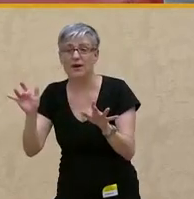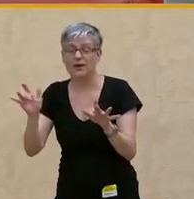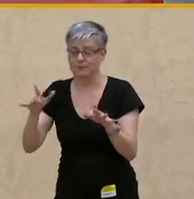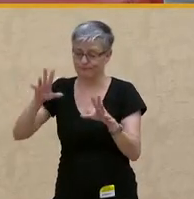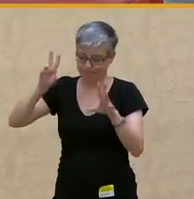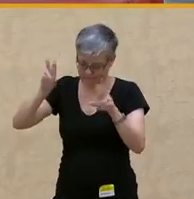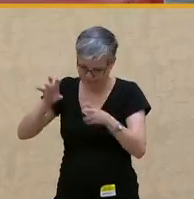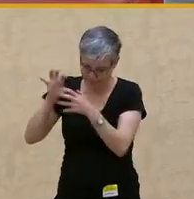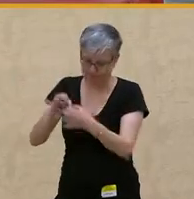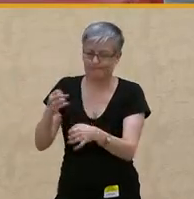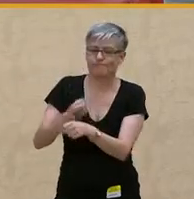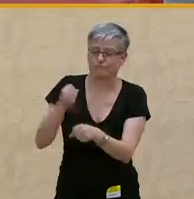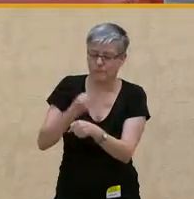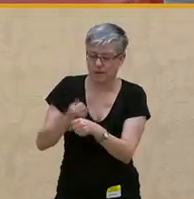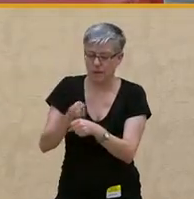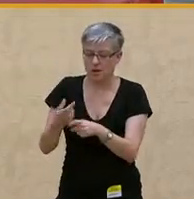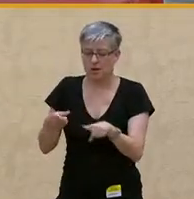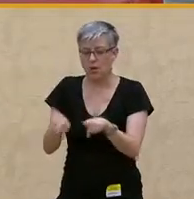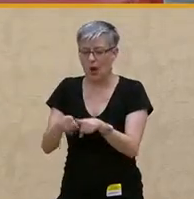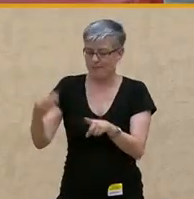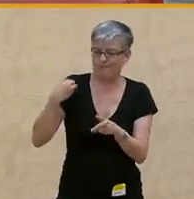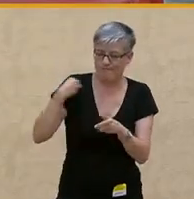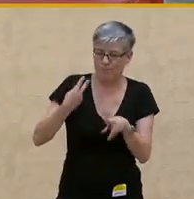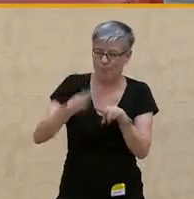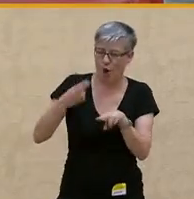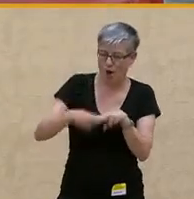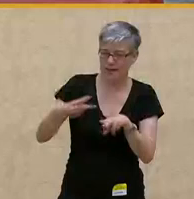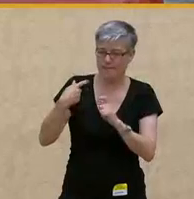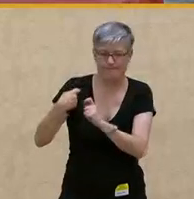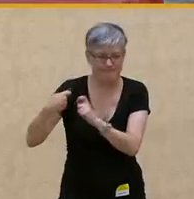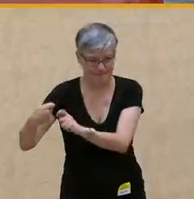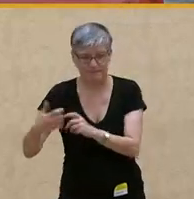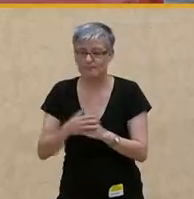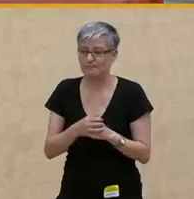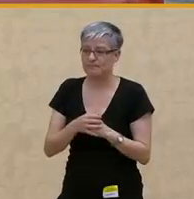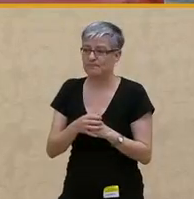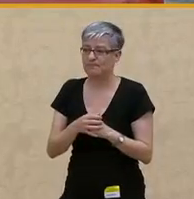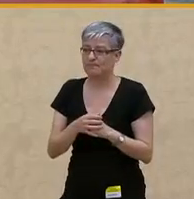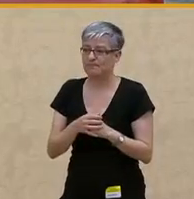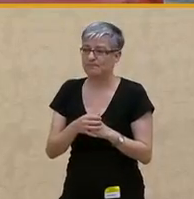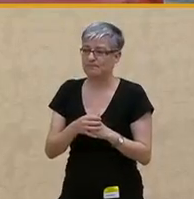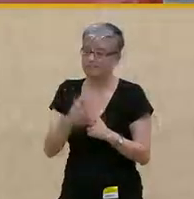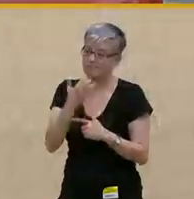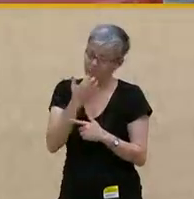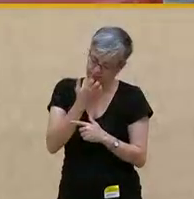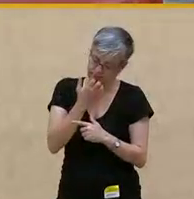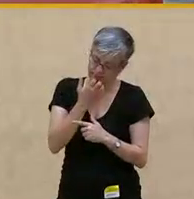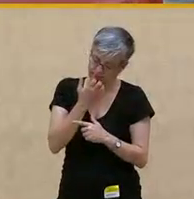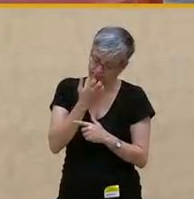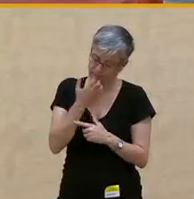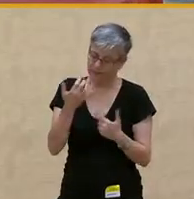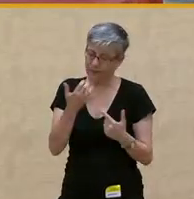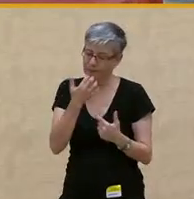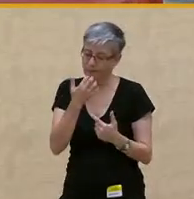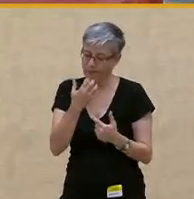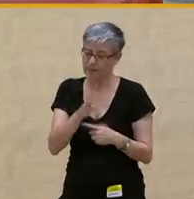que tiréis de lo público en este sentido. Y, si decía lo de la comunicación,